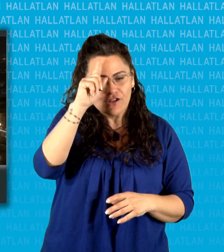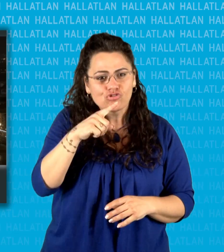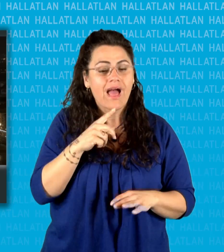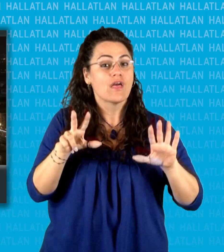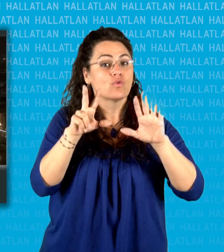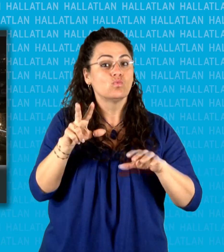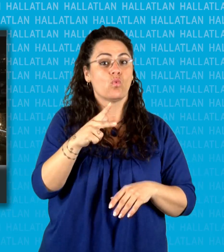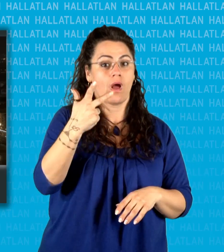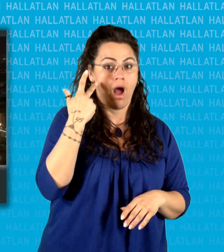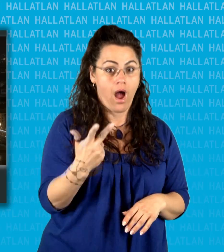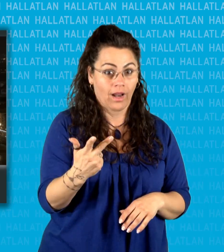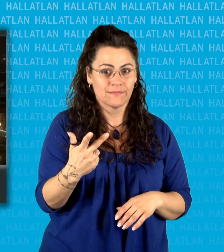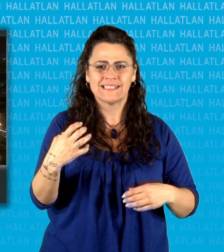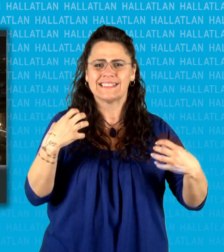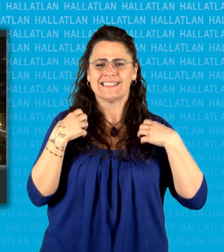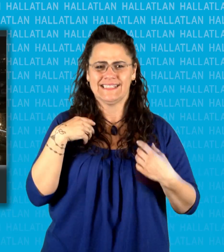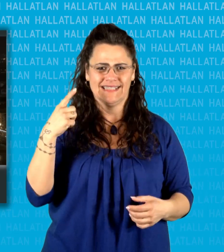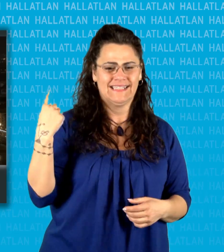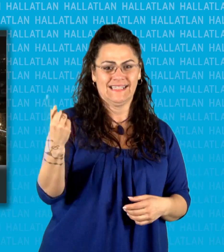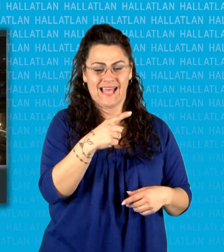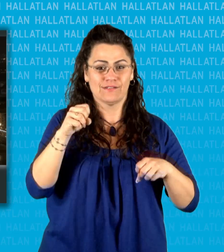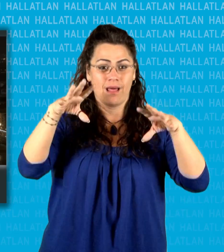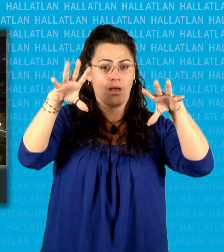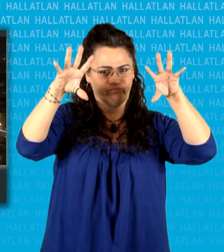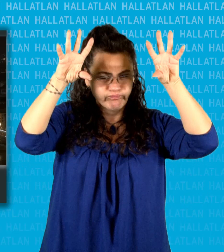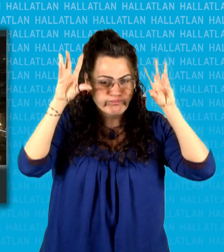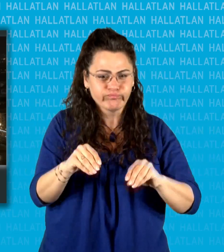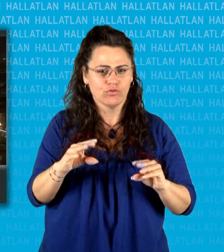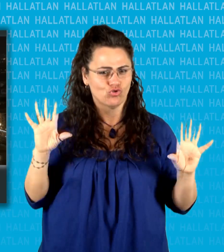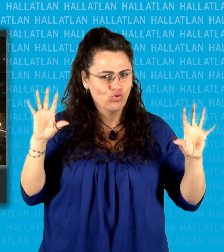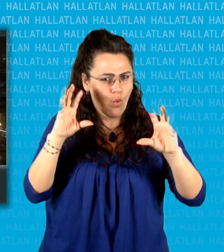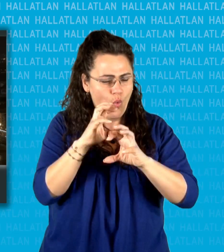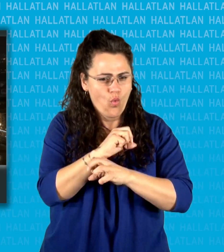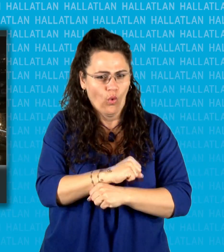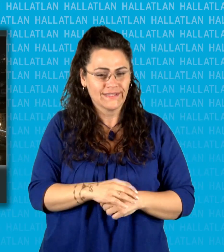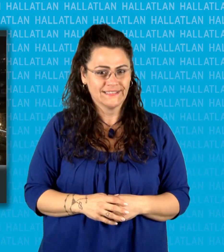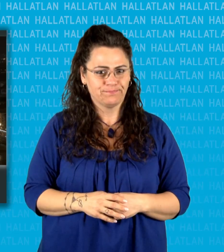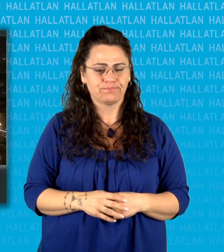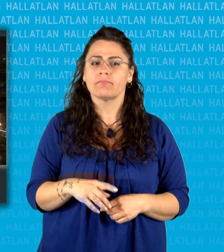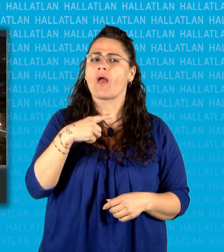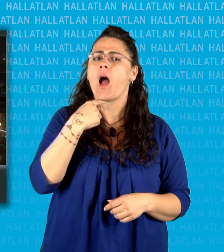majd 20:30-kor kihunytak a fények a teremben.